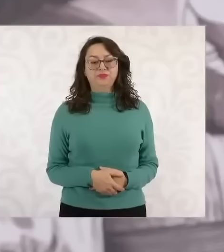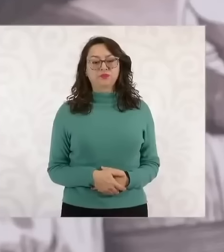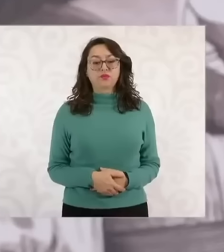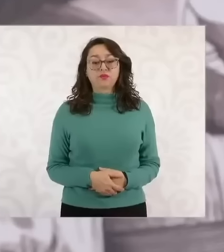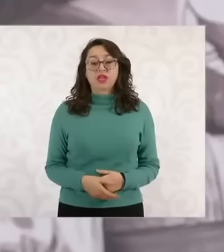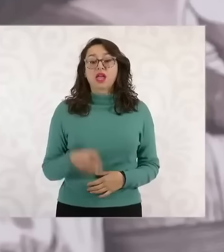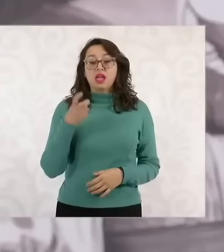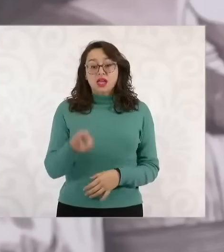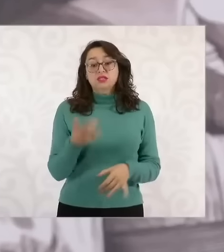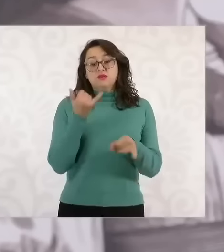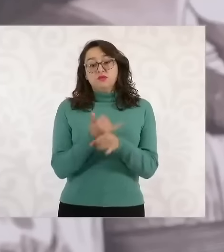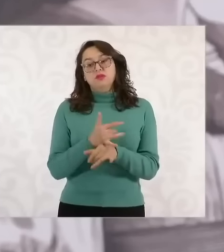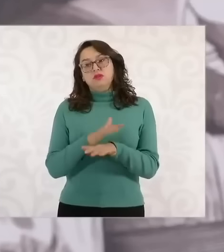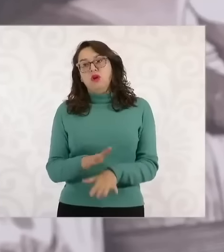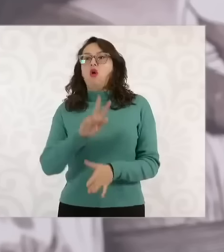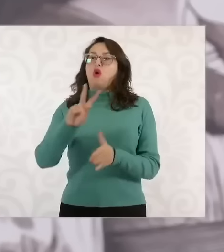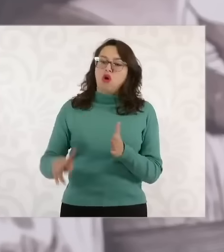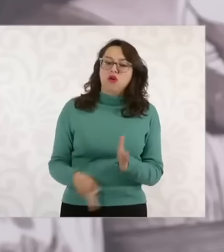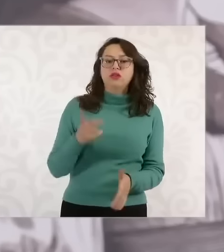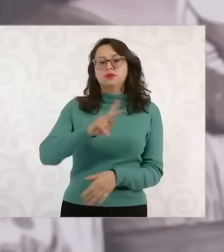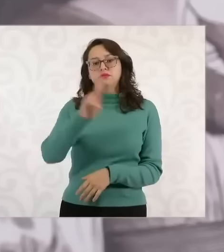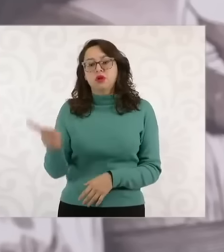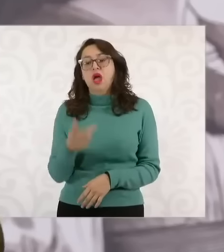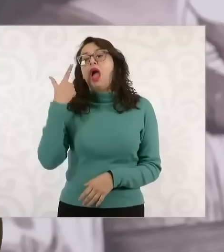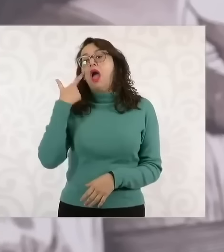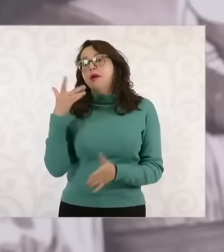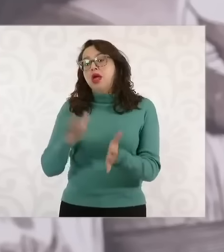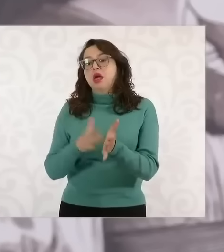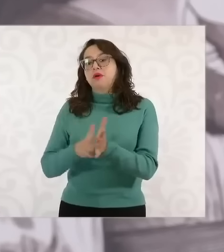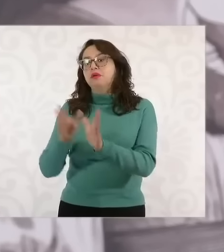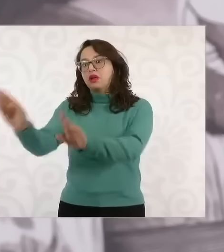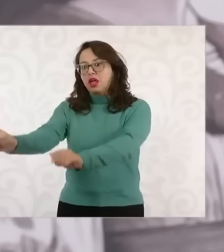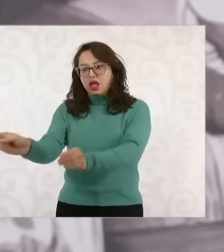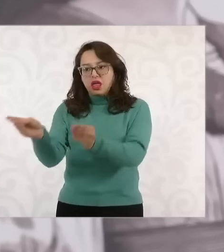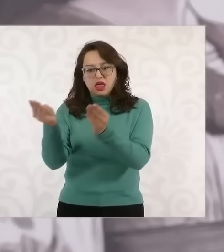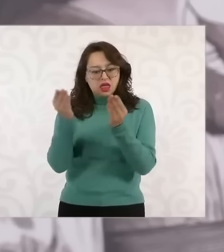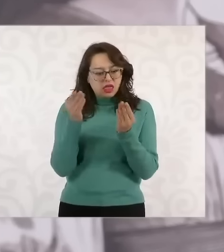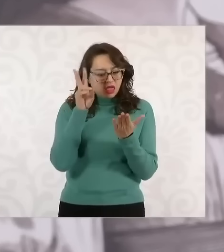déjame ver tu receta o déjame ver el estudio que te hicieron, ya está sistematizado. Pero